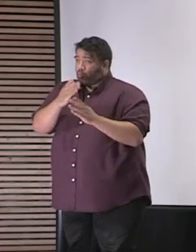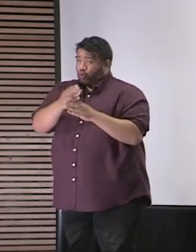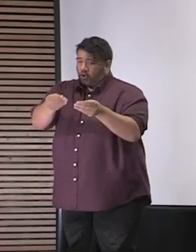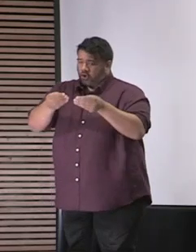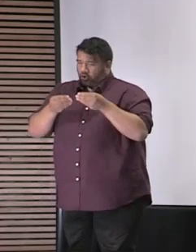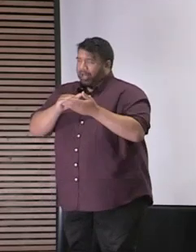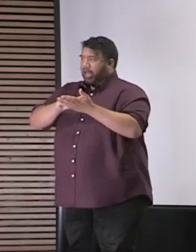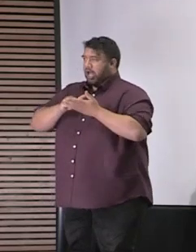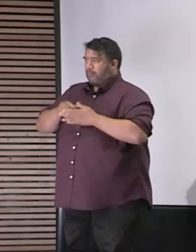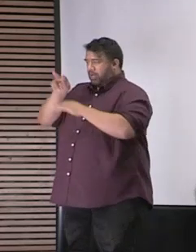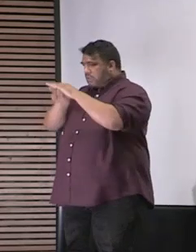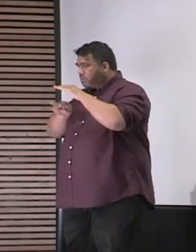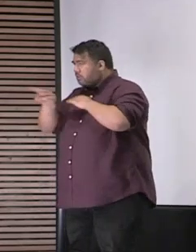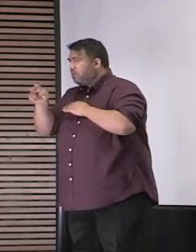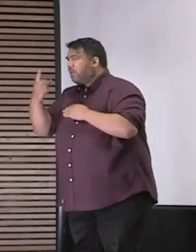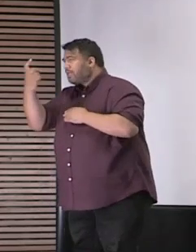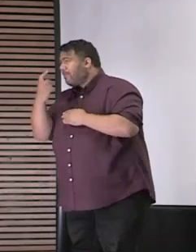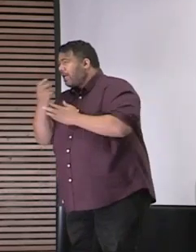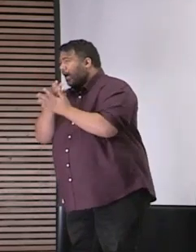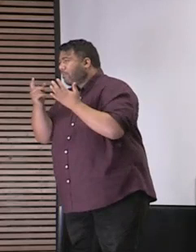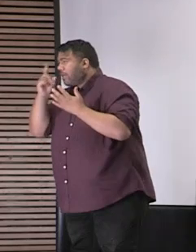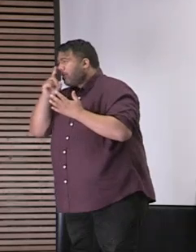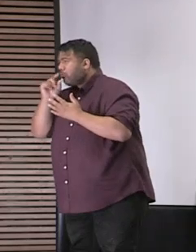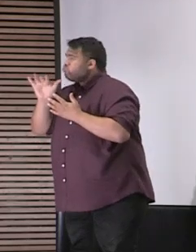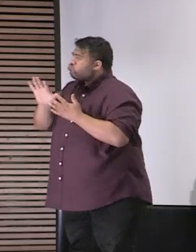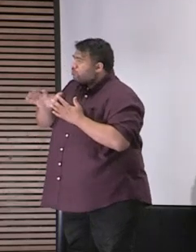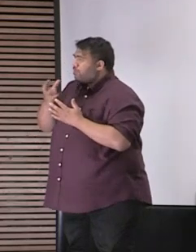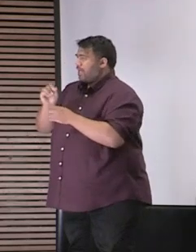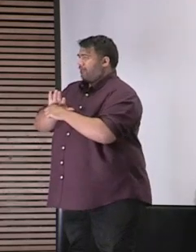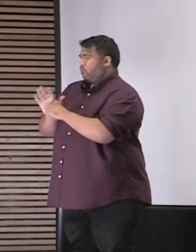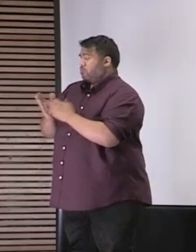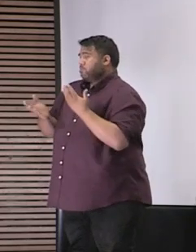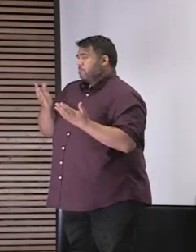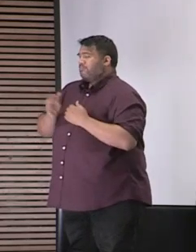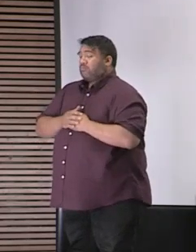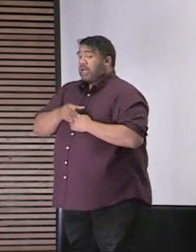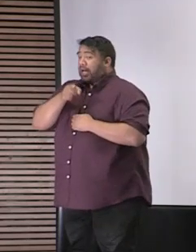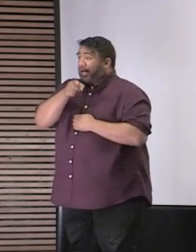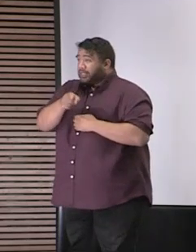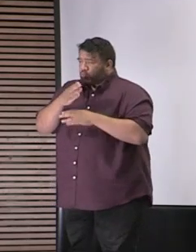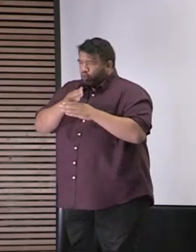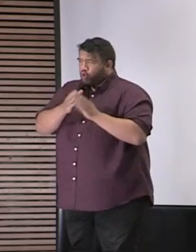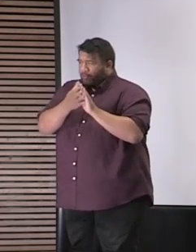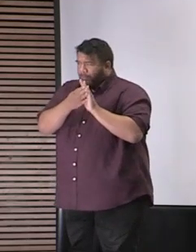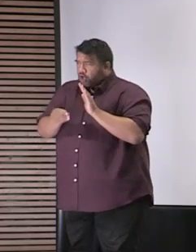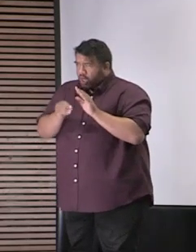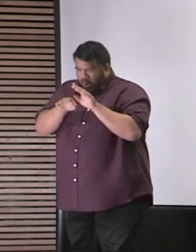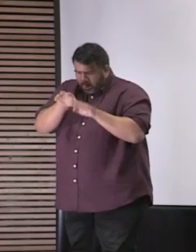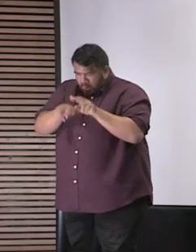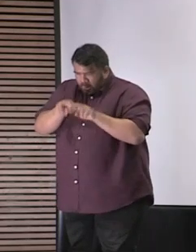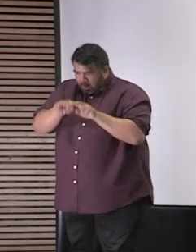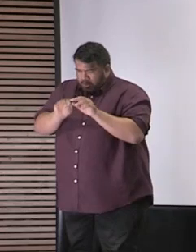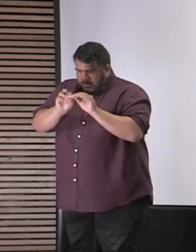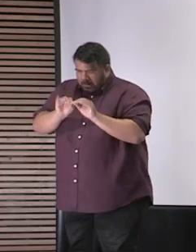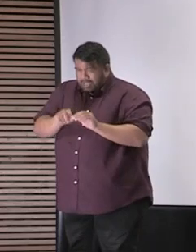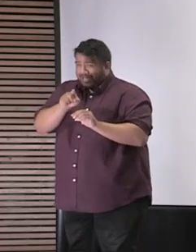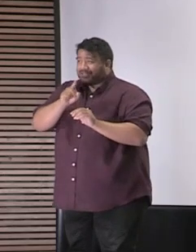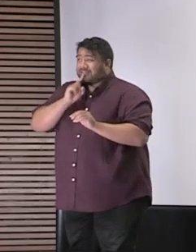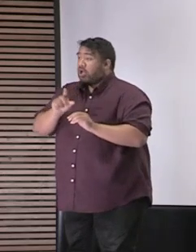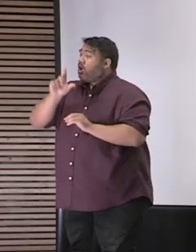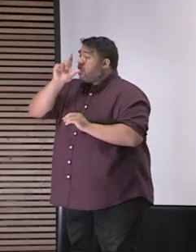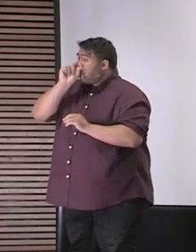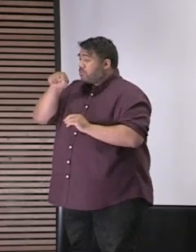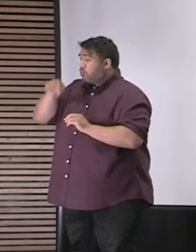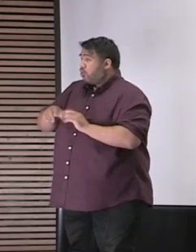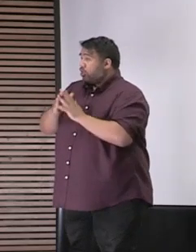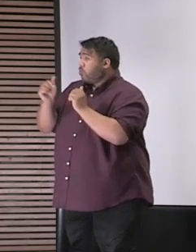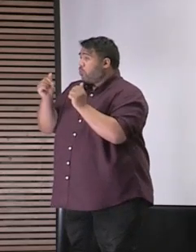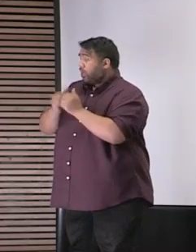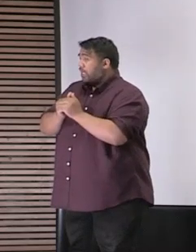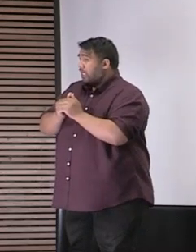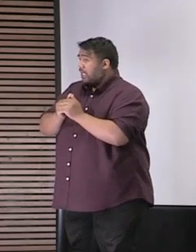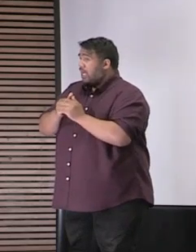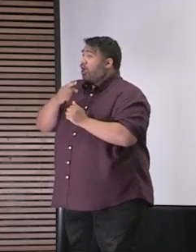conocimientos y experiencia